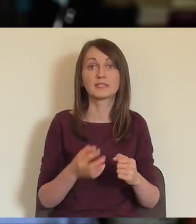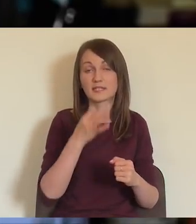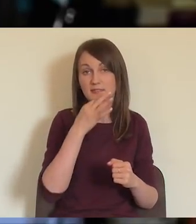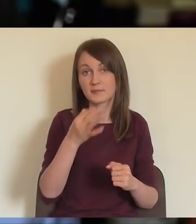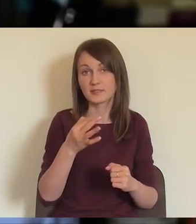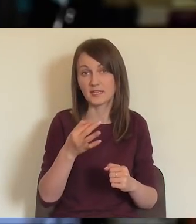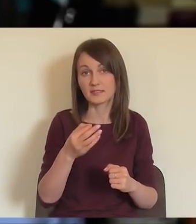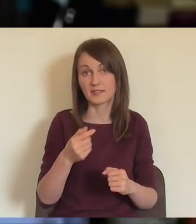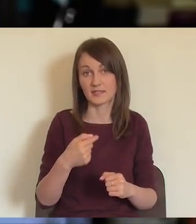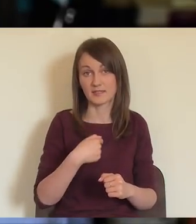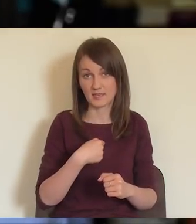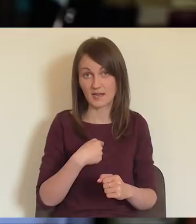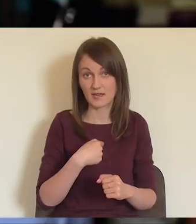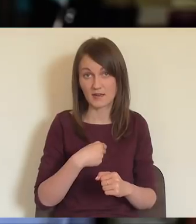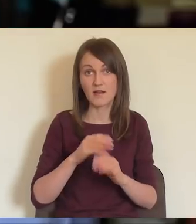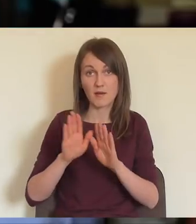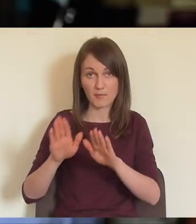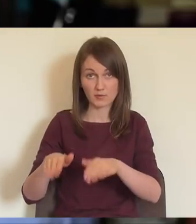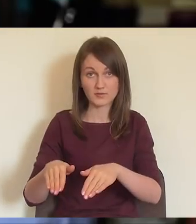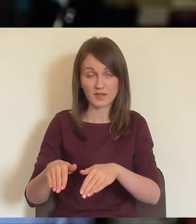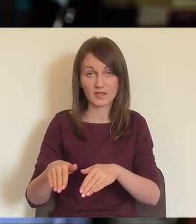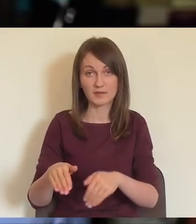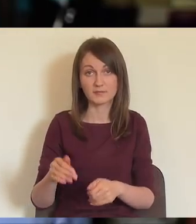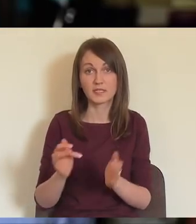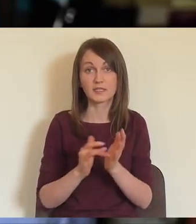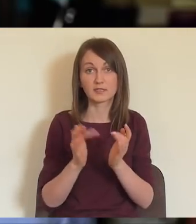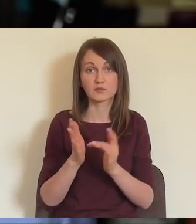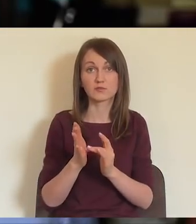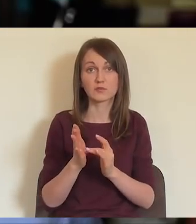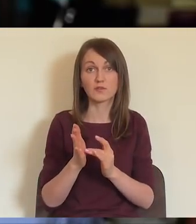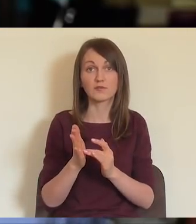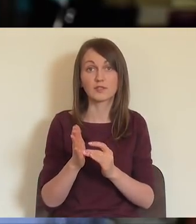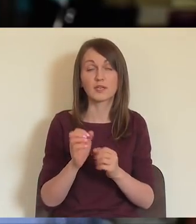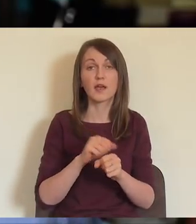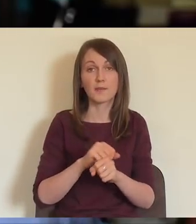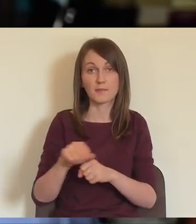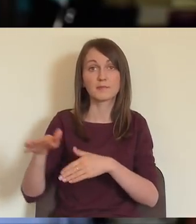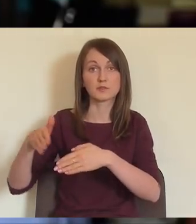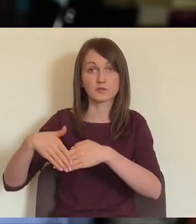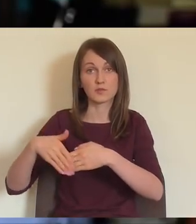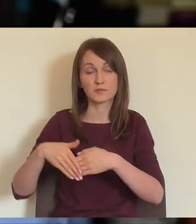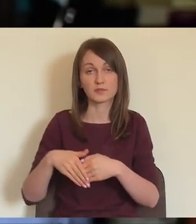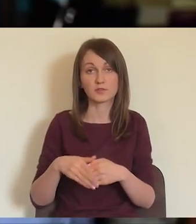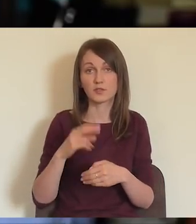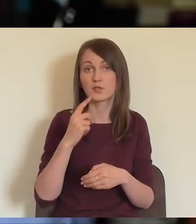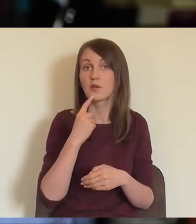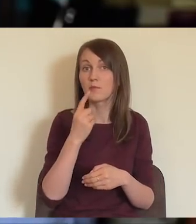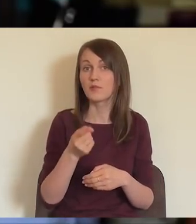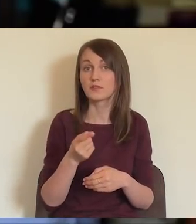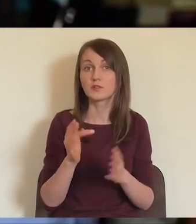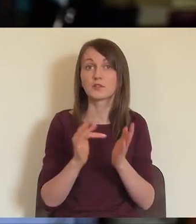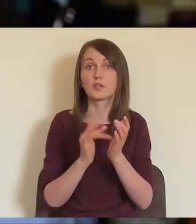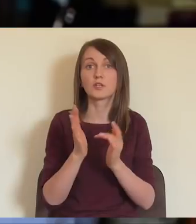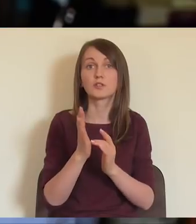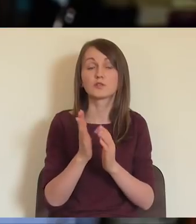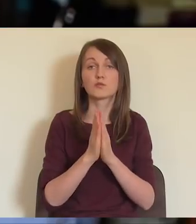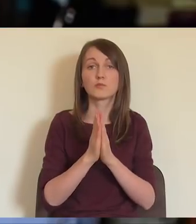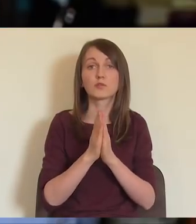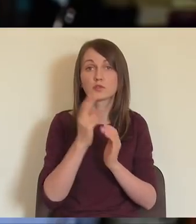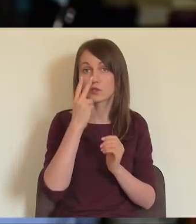Czy ja pozwolę Jezusowi, że ja wyciągnę swoją rękę i pokażę Mu „Jezu, patrz. To są moje rany”?